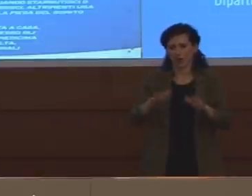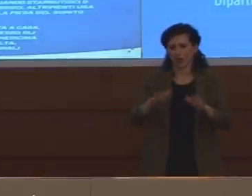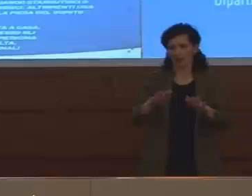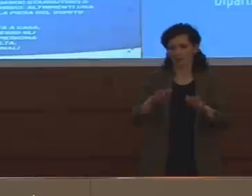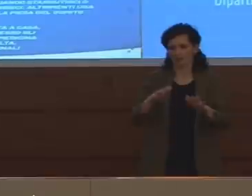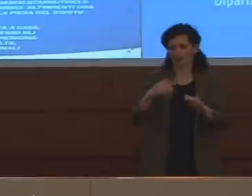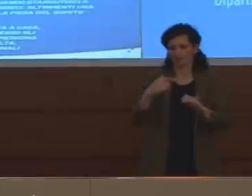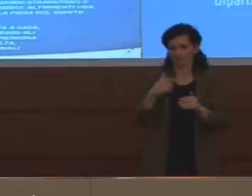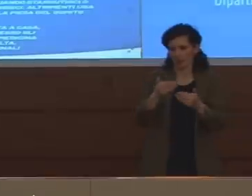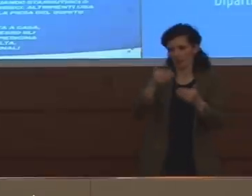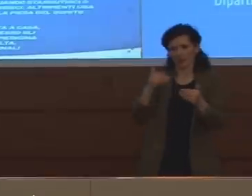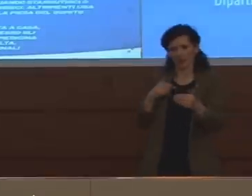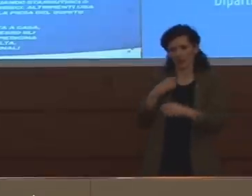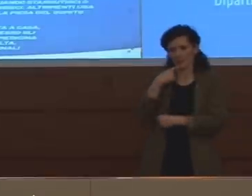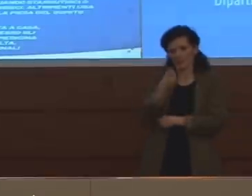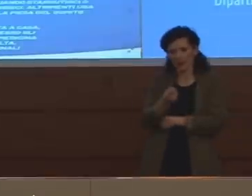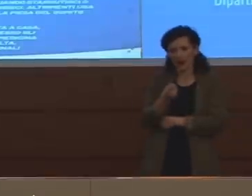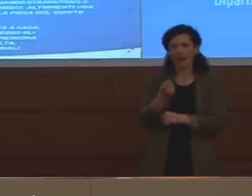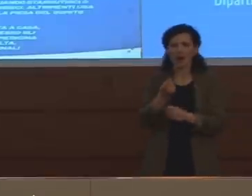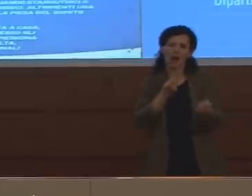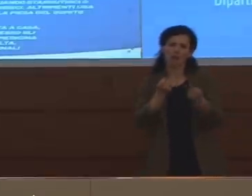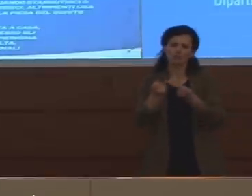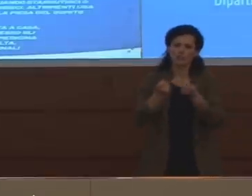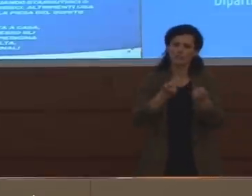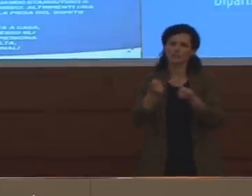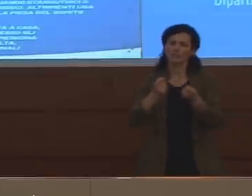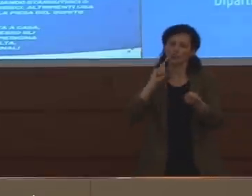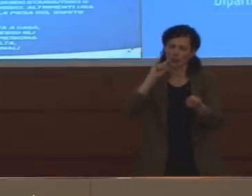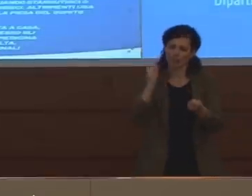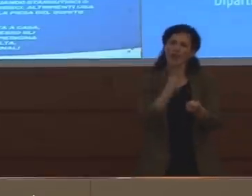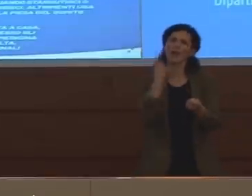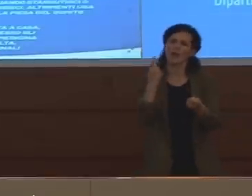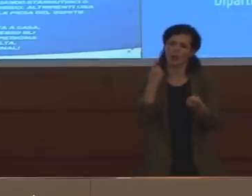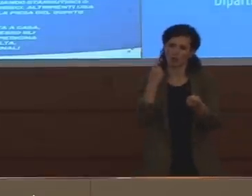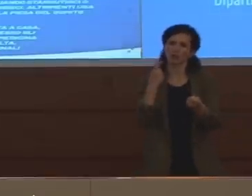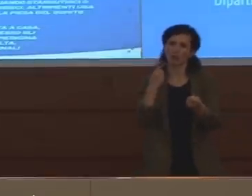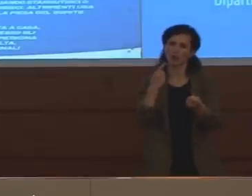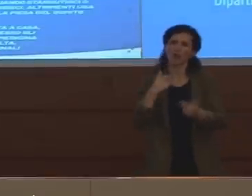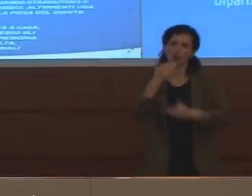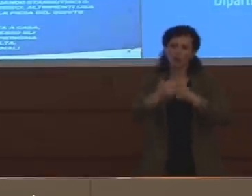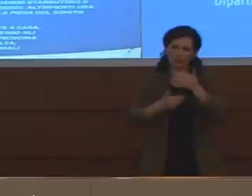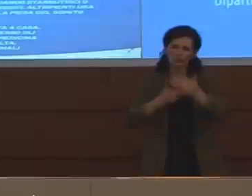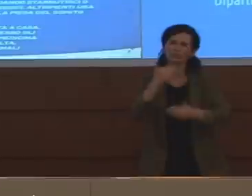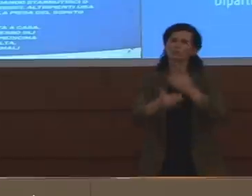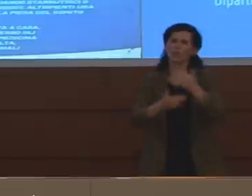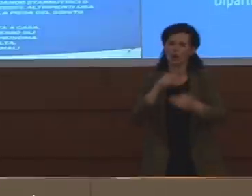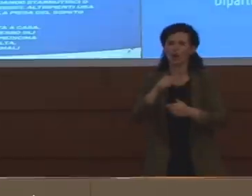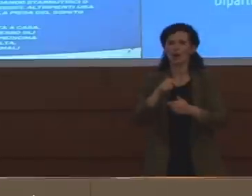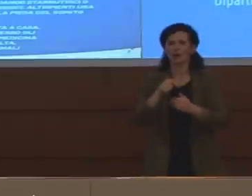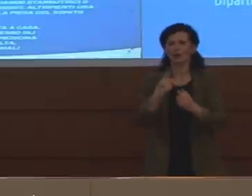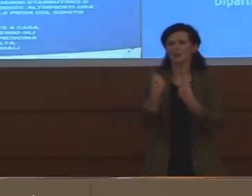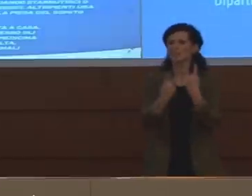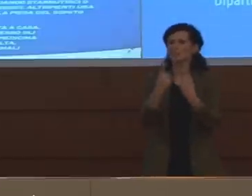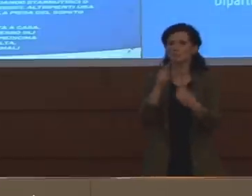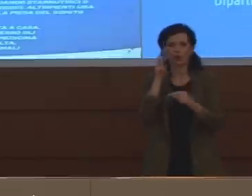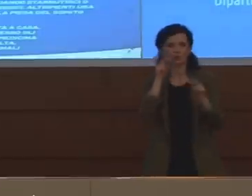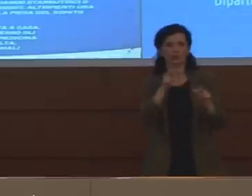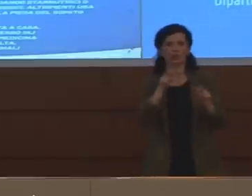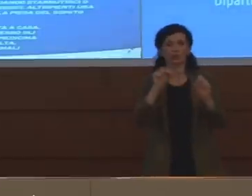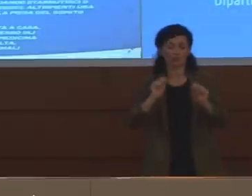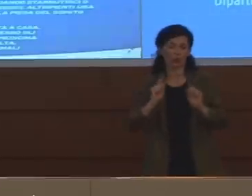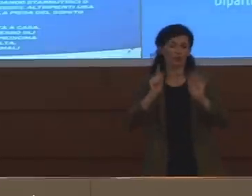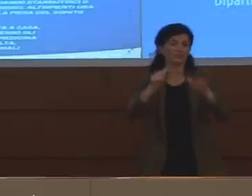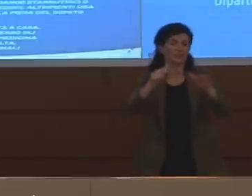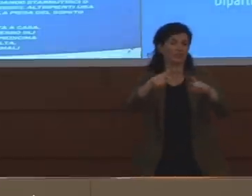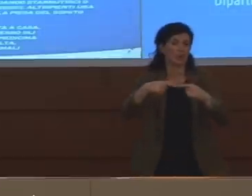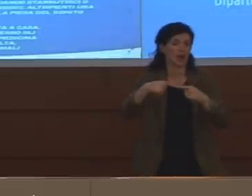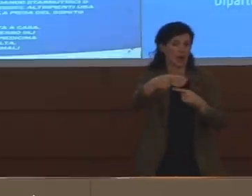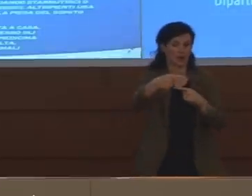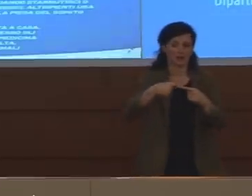commentato, a gestire ulteriormente e al meglio la situazione per le settimane prossime venture.